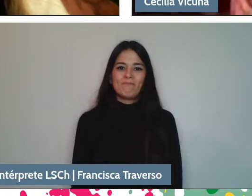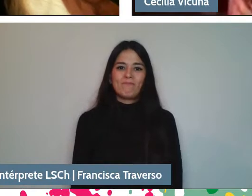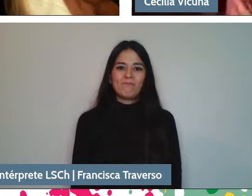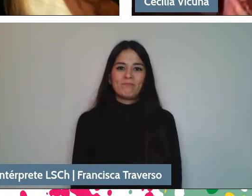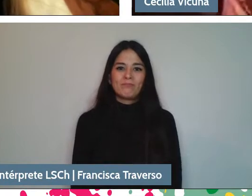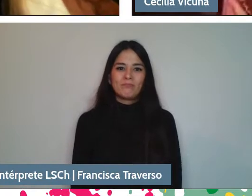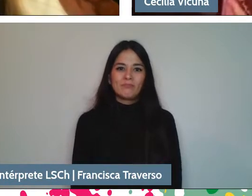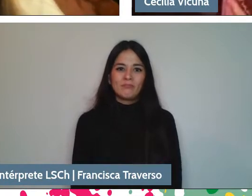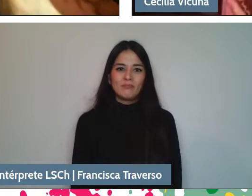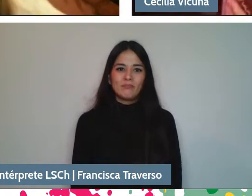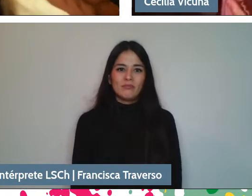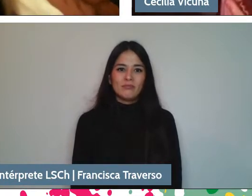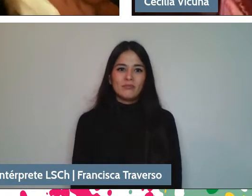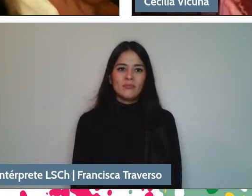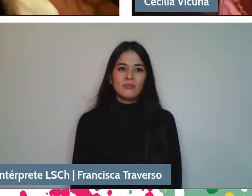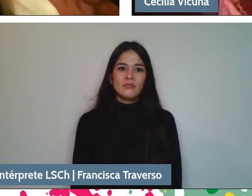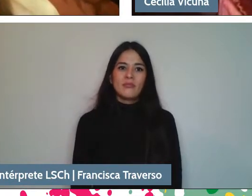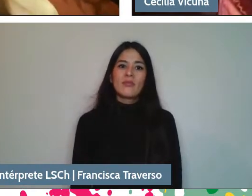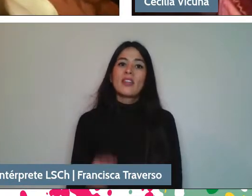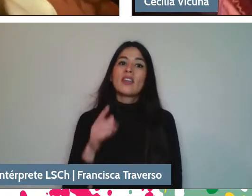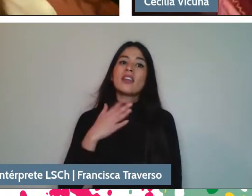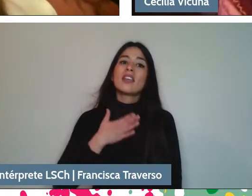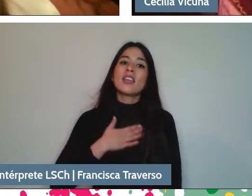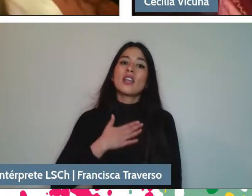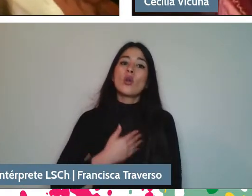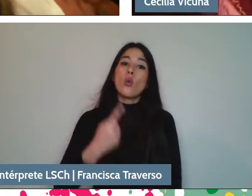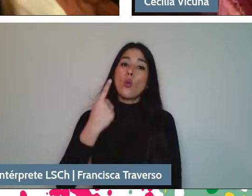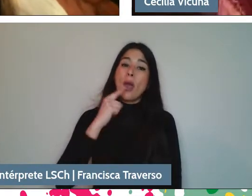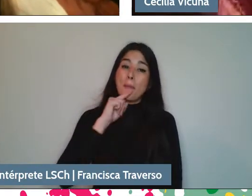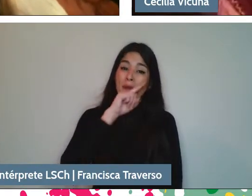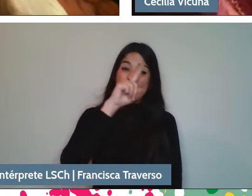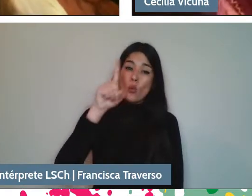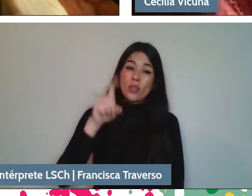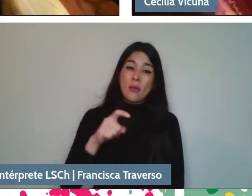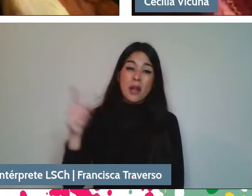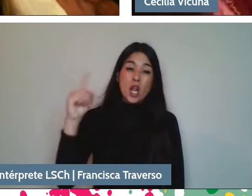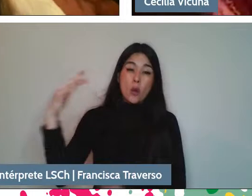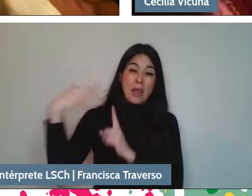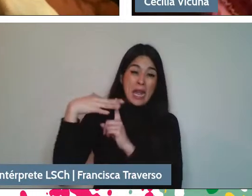Sí, en ese sentido me gustaría tomar algunas preguntas. Voy a empezar a hacer preguntas para que no me reten. Nada nos quedan siete minutos